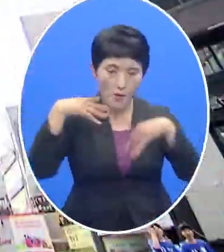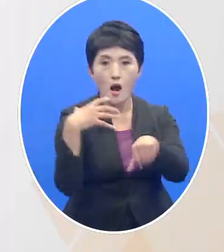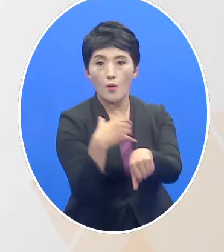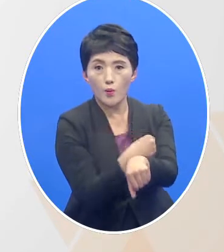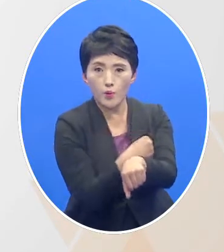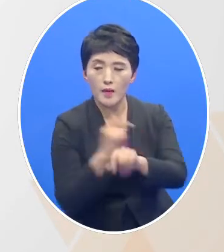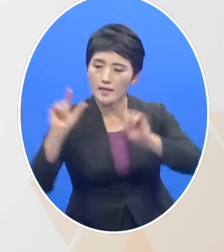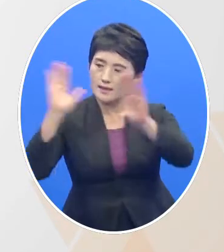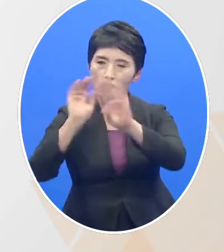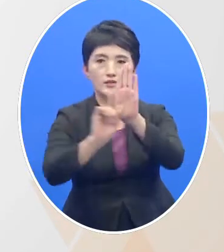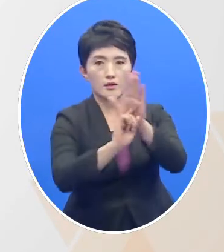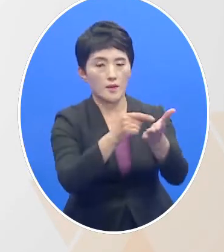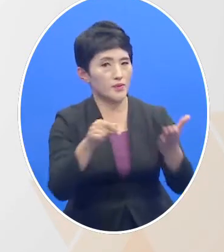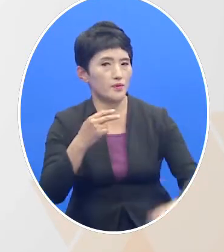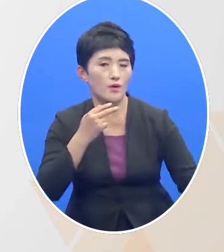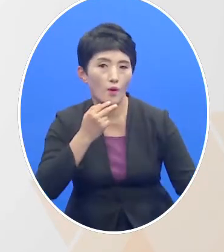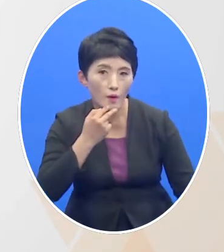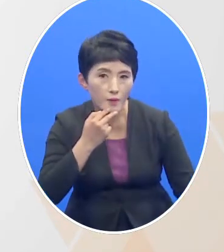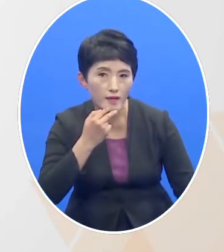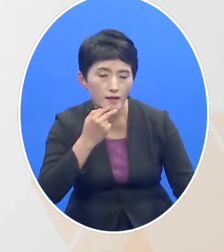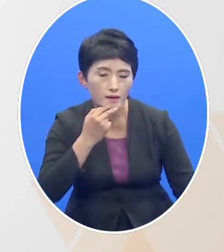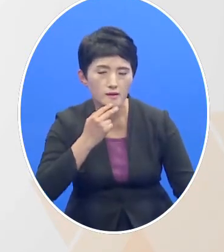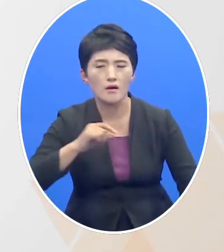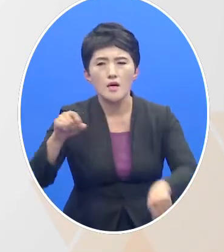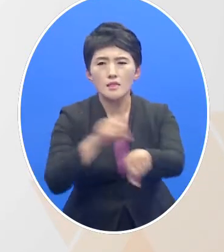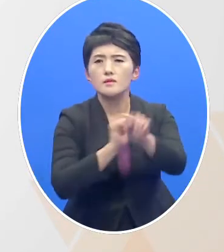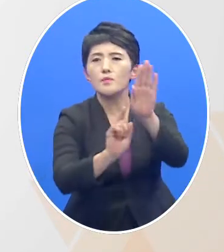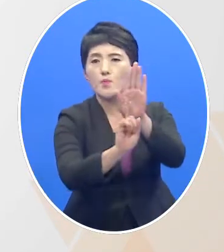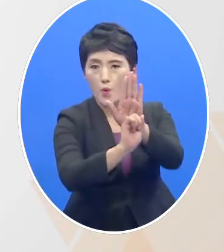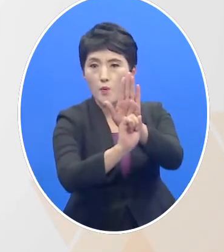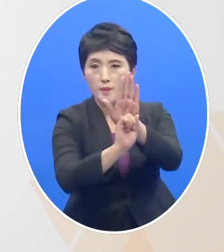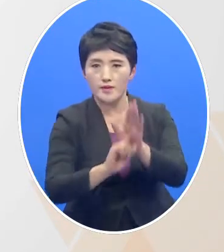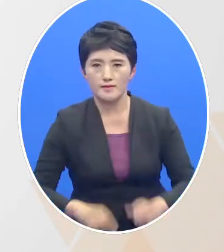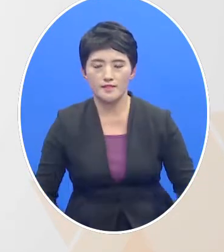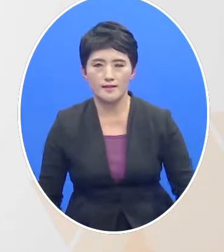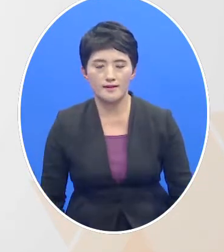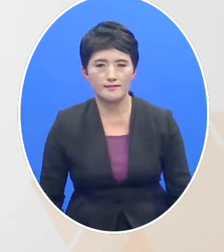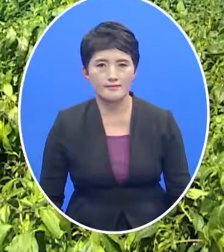기상청은 국민들이 폭염에 대비할 수 있도록 폭염특보를 발표합니다